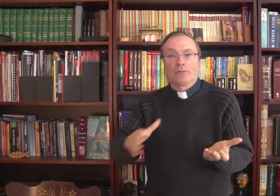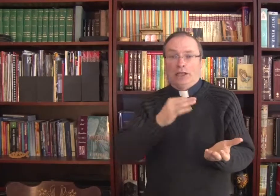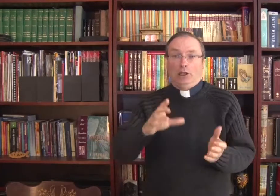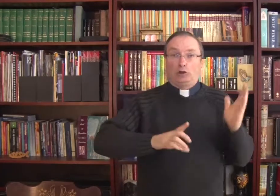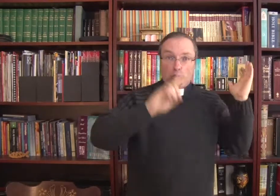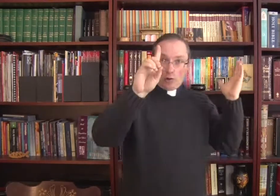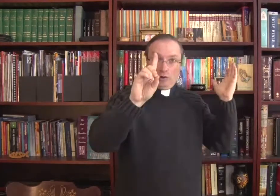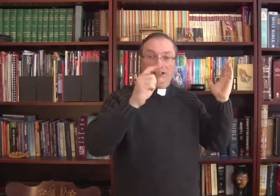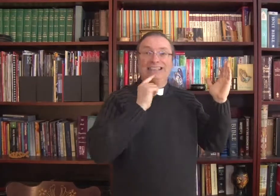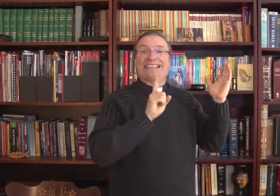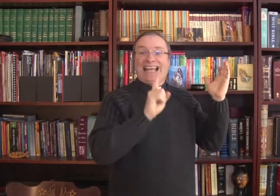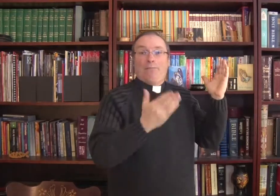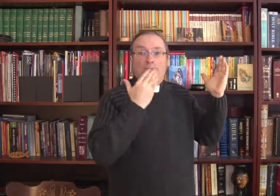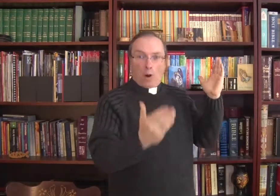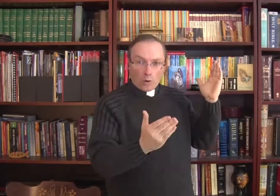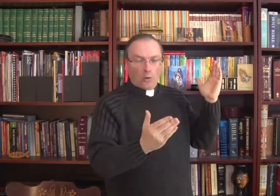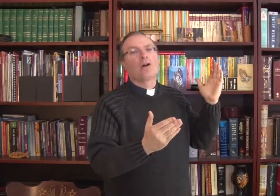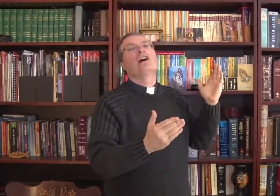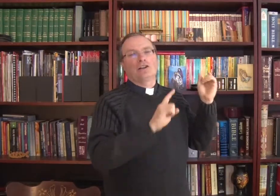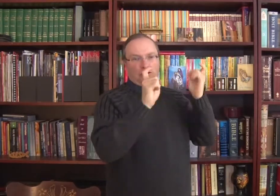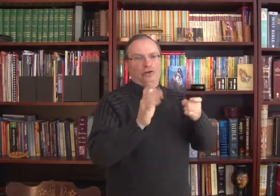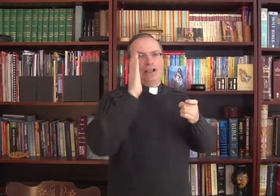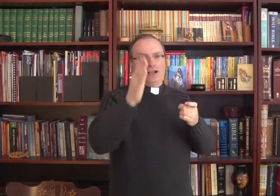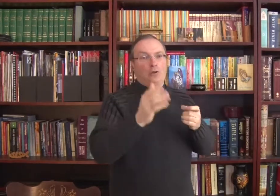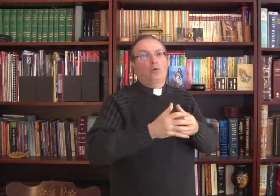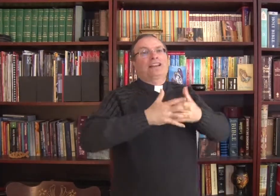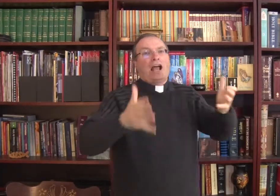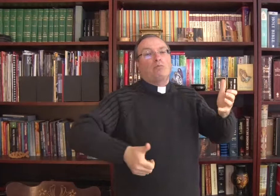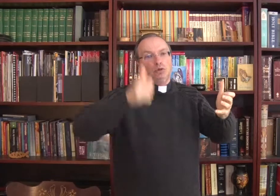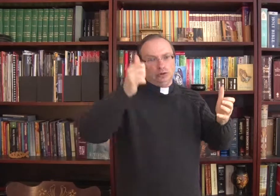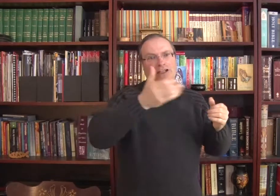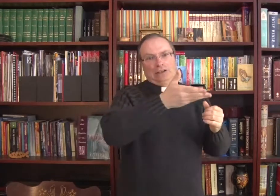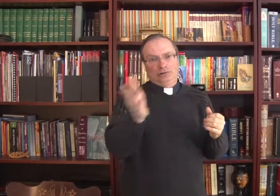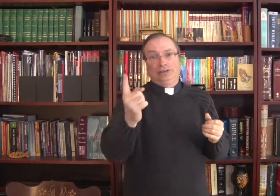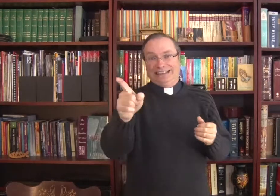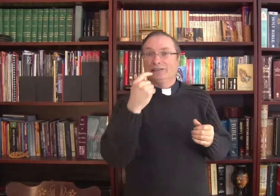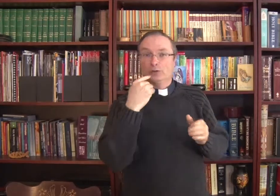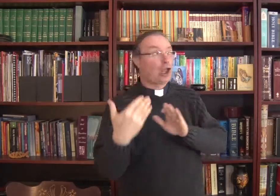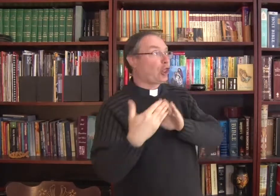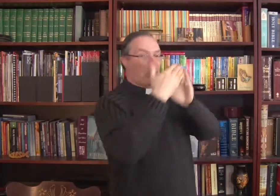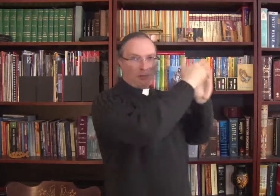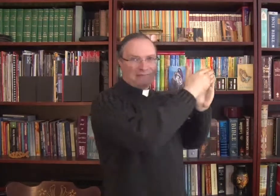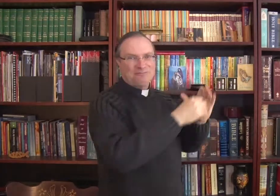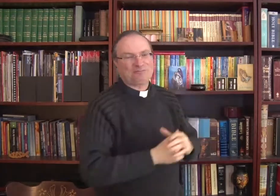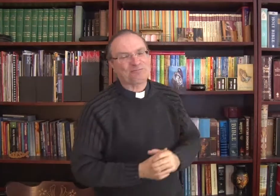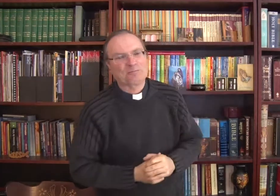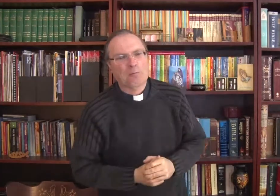Et Dieu qui est bon, donnera autant plus à ceux qui lui demandent.